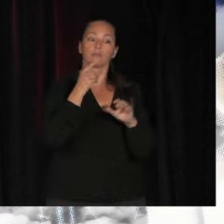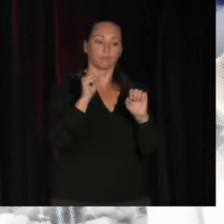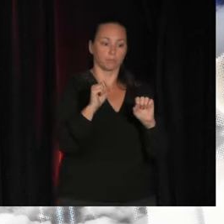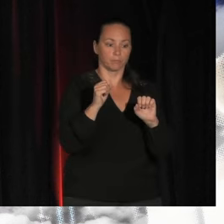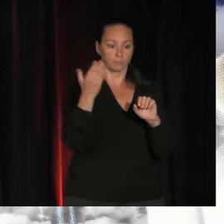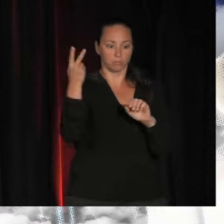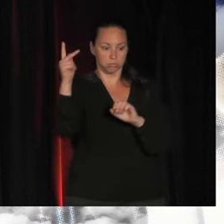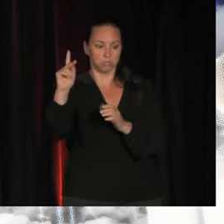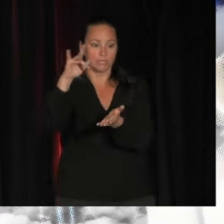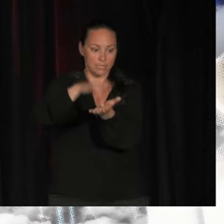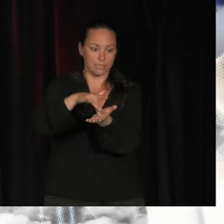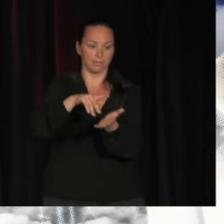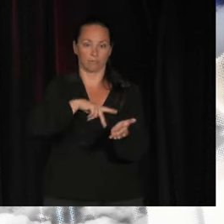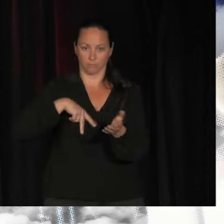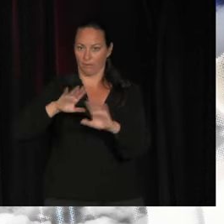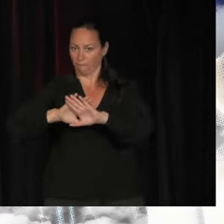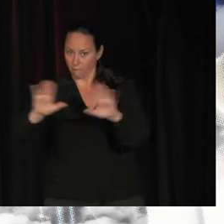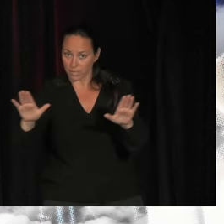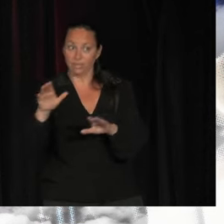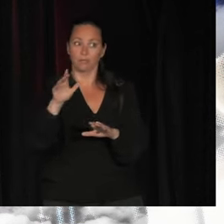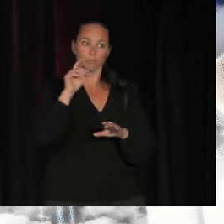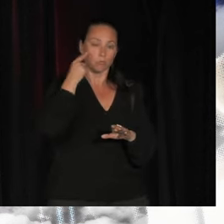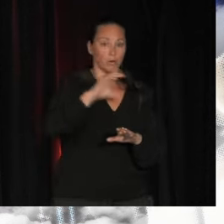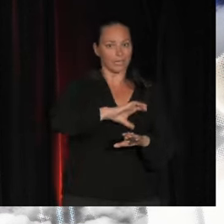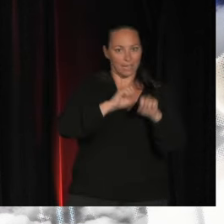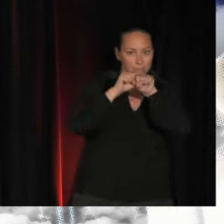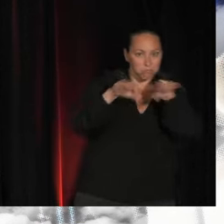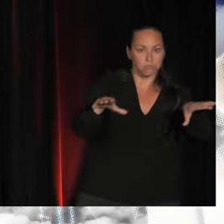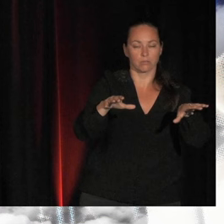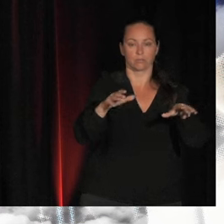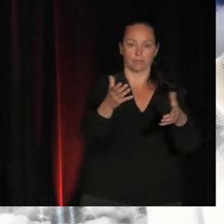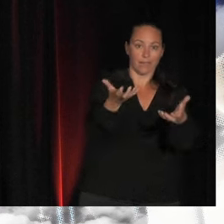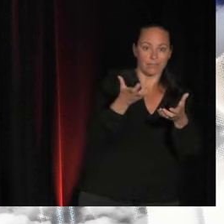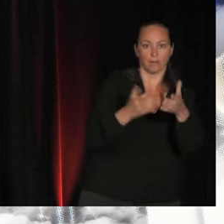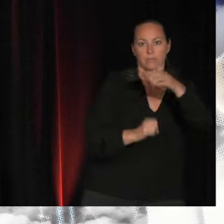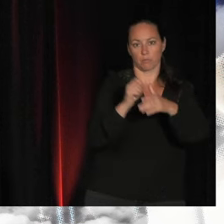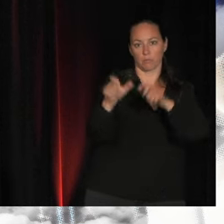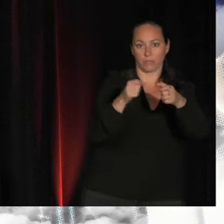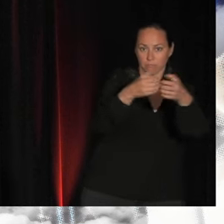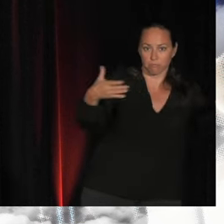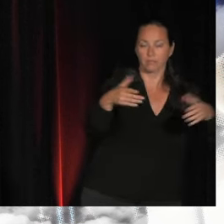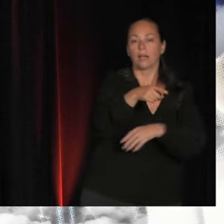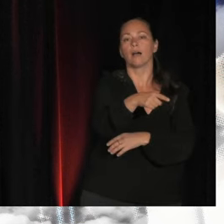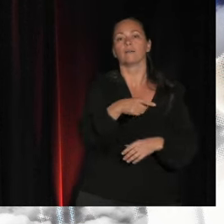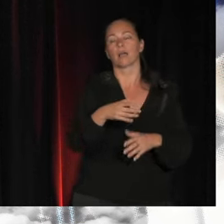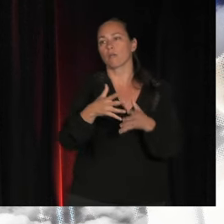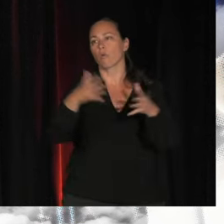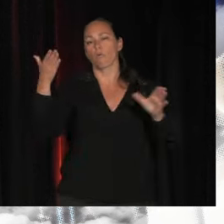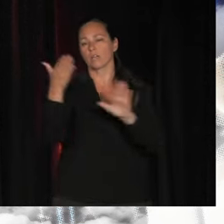de leur écosystème pour essayer de toucher un maximum de gens. Mais le gros échec et qui, à mon sens, est une preuve d'un souci.